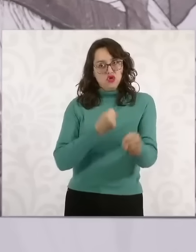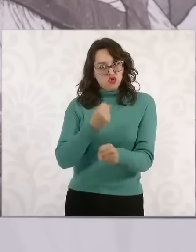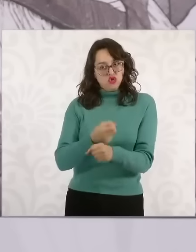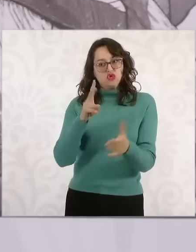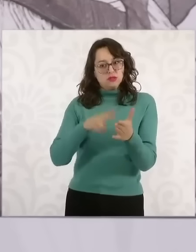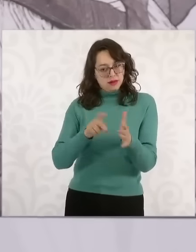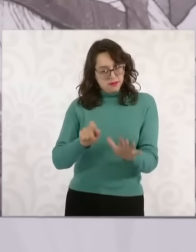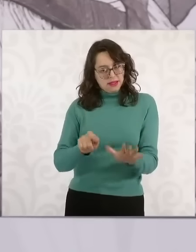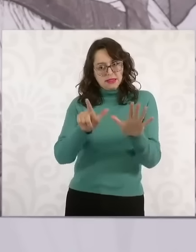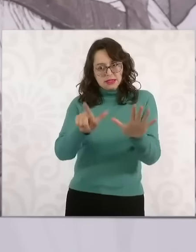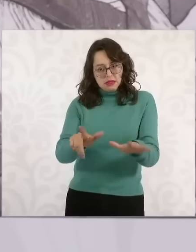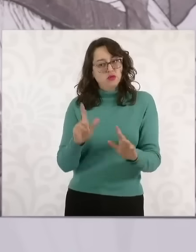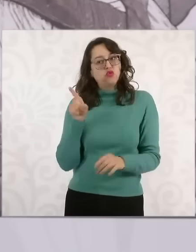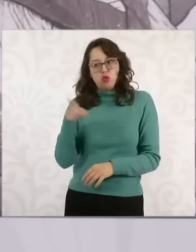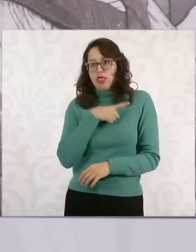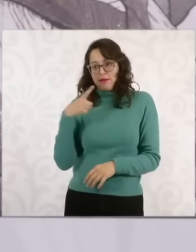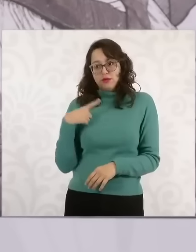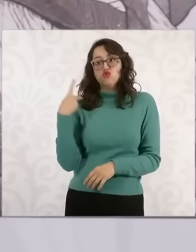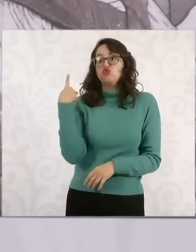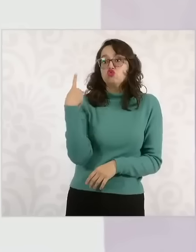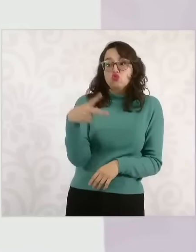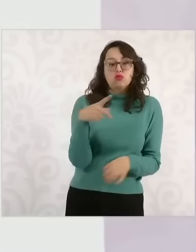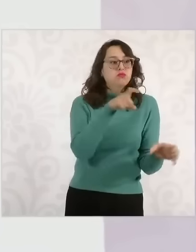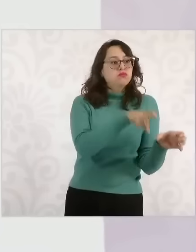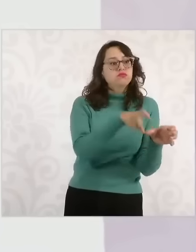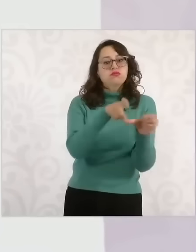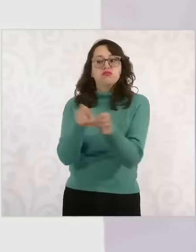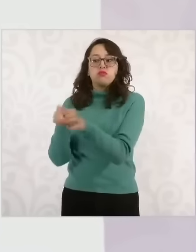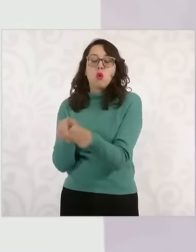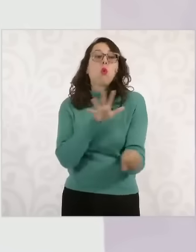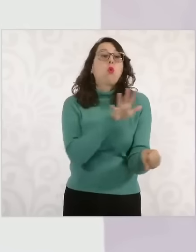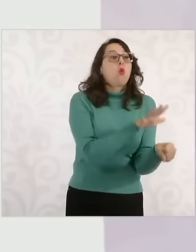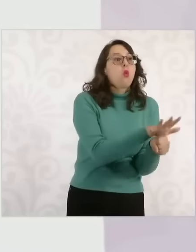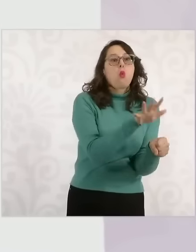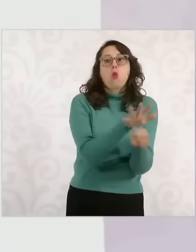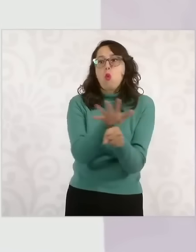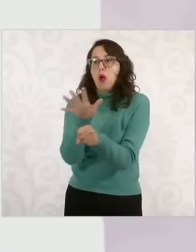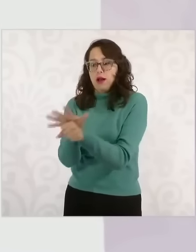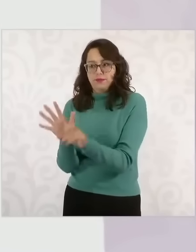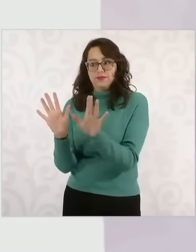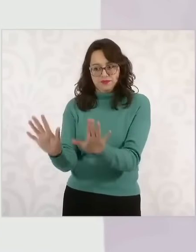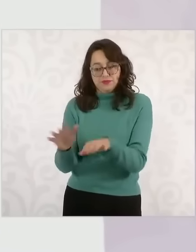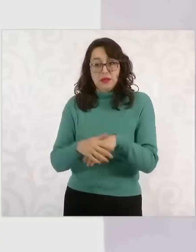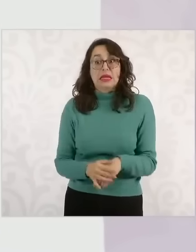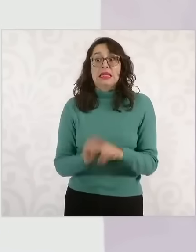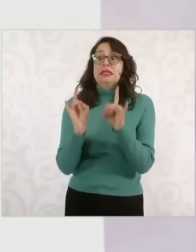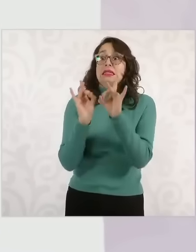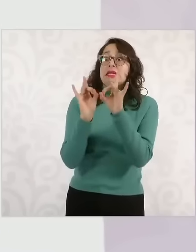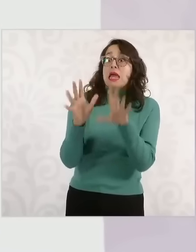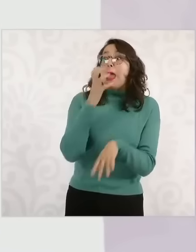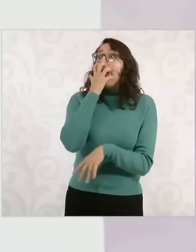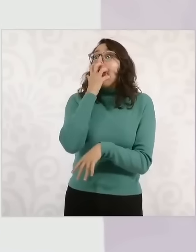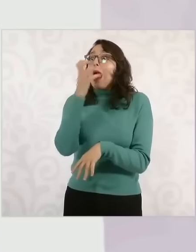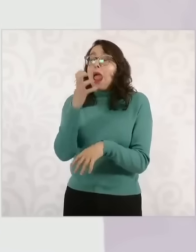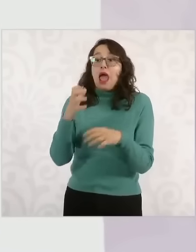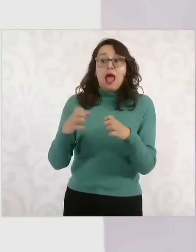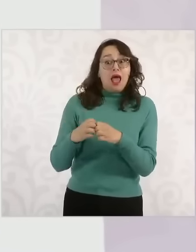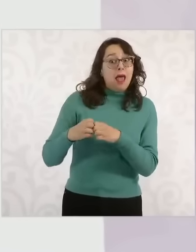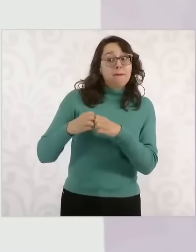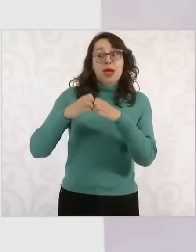urgencia que por obligación tienen que atender en cualquier lugar. Si llega una mujer a un lugar,